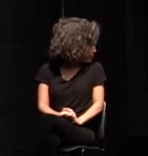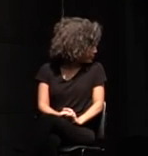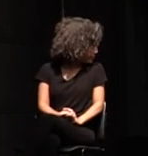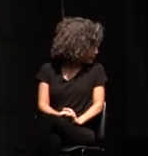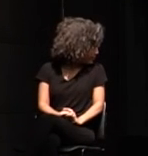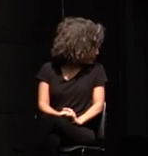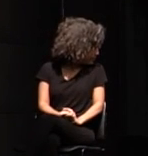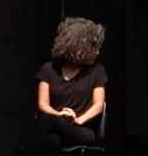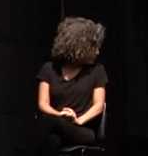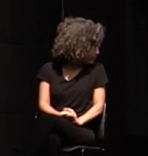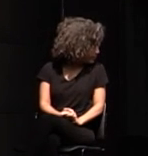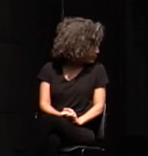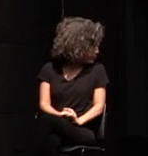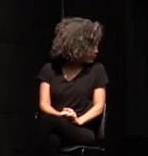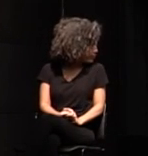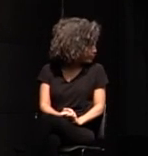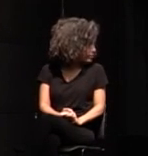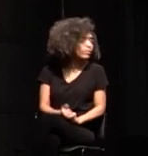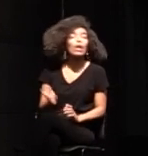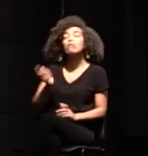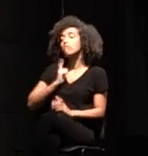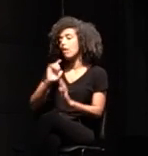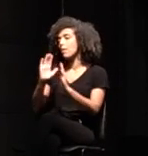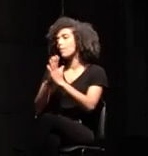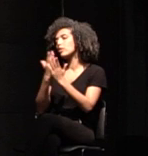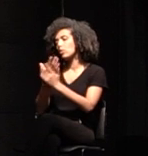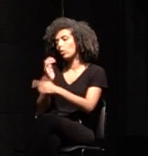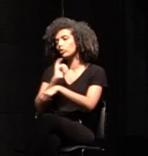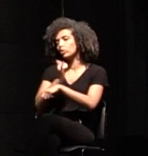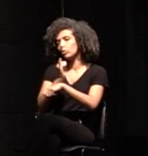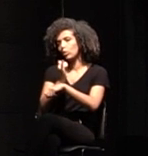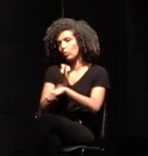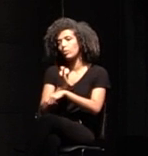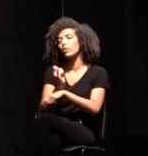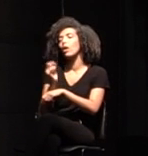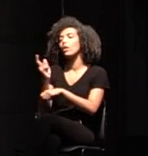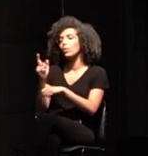Tem uma escola de documentário estritamente observacional